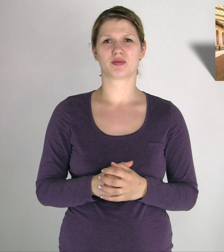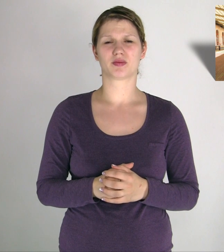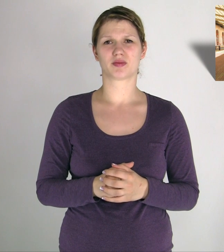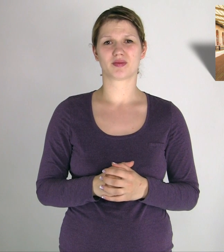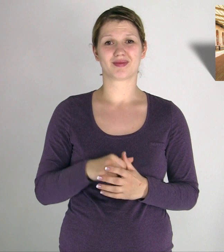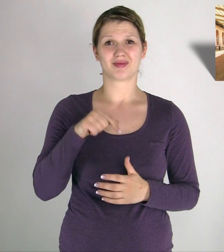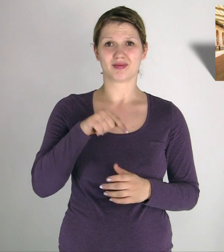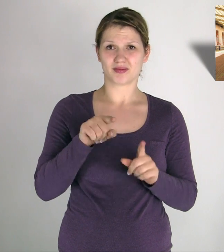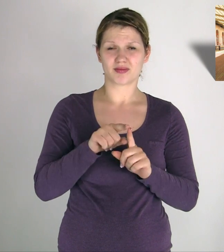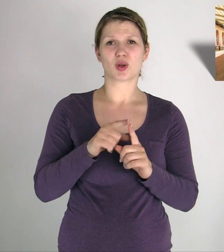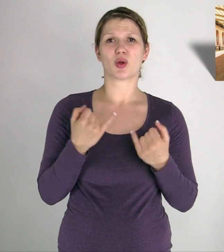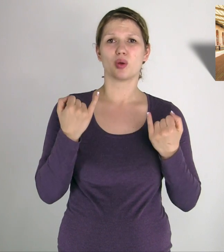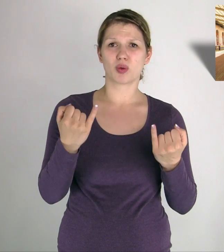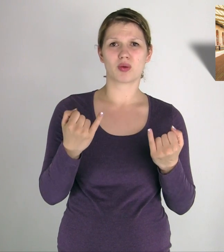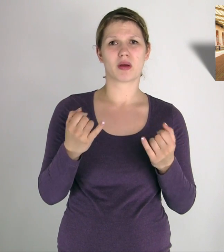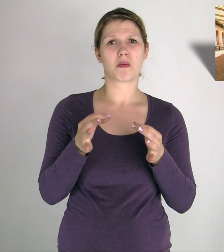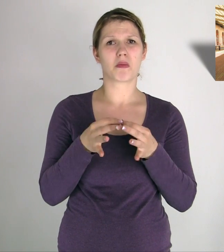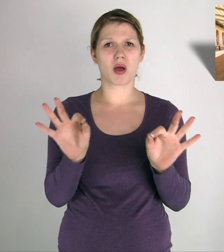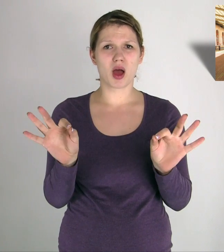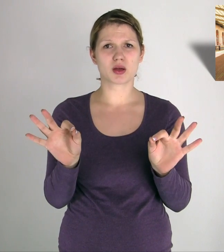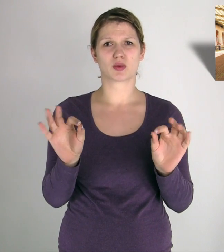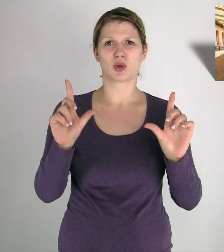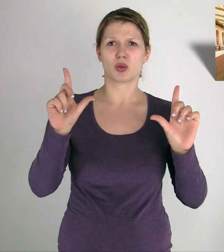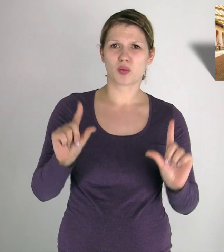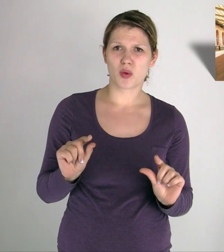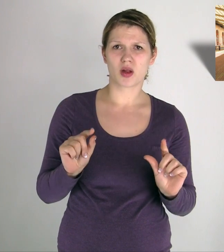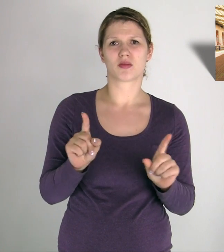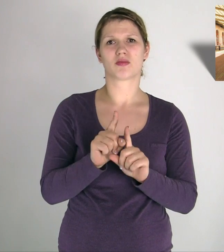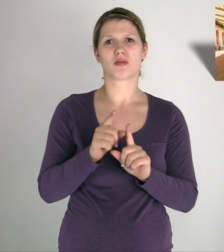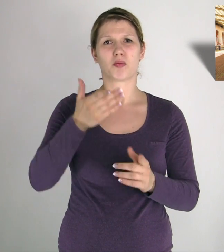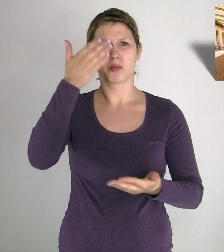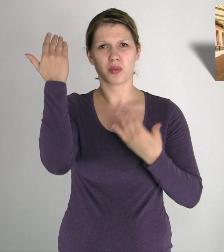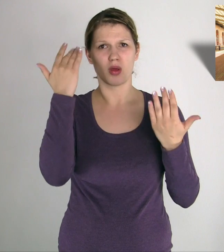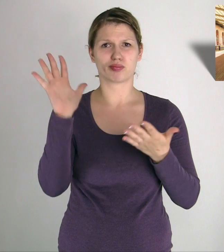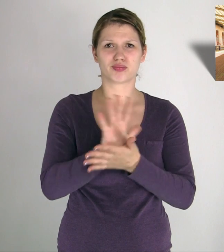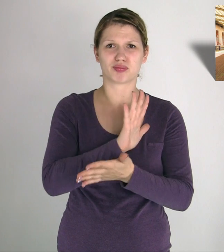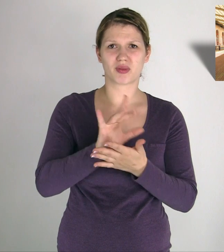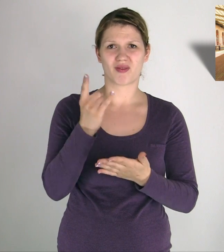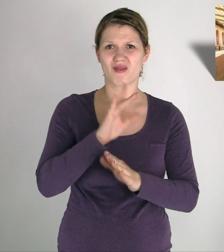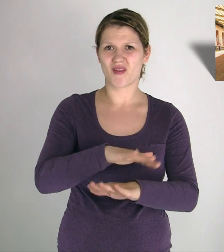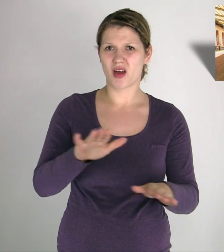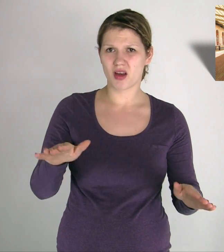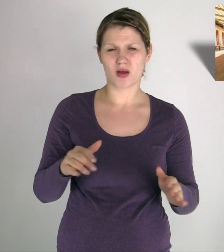Šiuose reisuose taip pat bus pasiūlymų, nuolaidų, nemokamų pramogų vaikams.